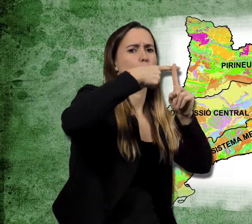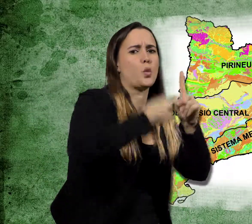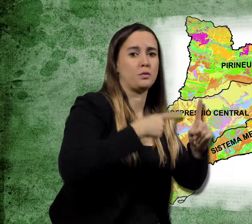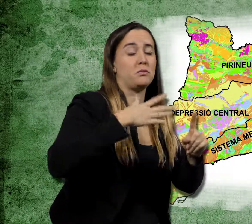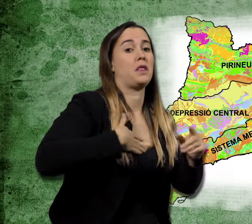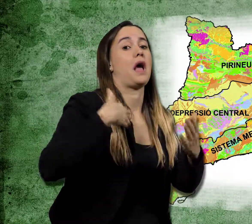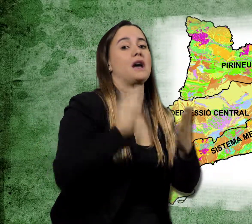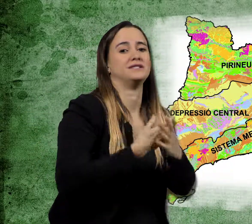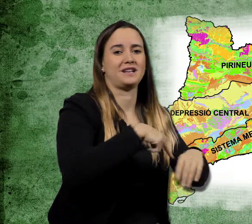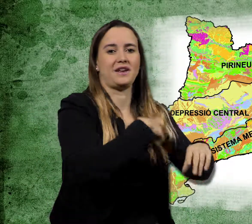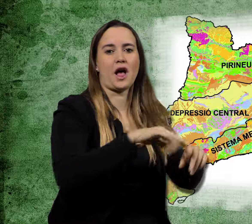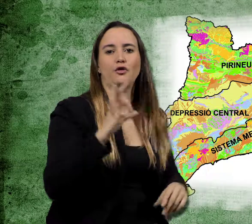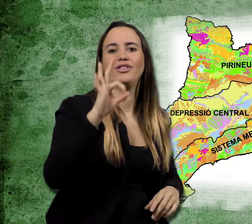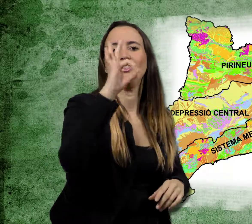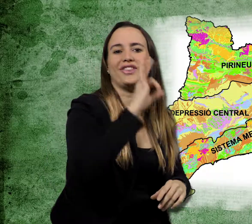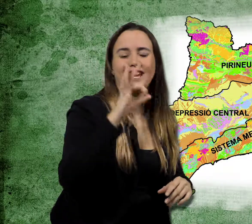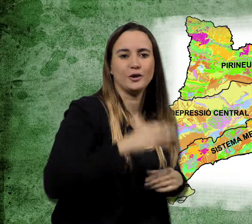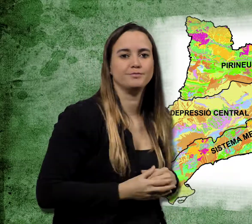i és habitual que oscil·lin entorn dels zero graus.